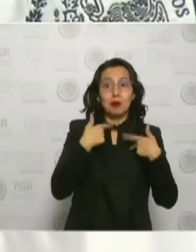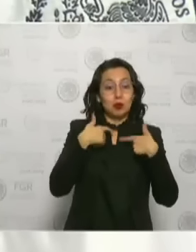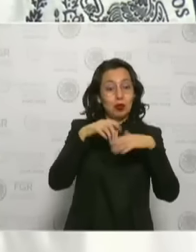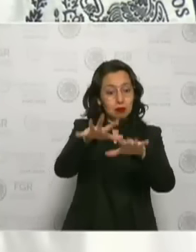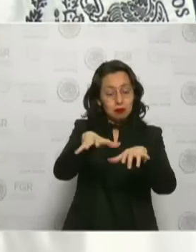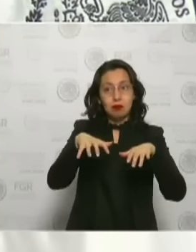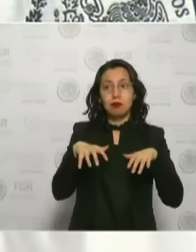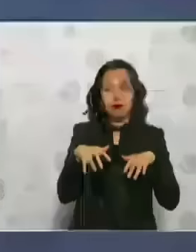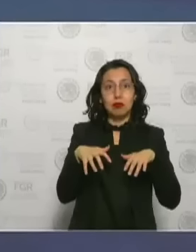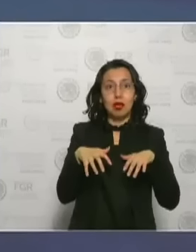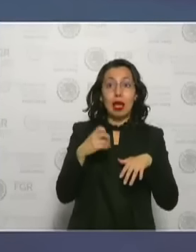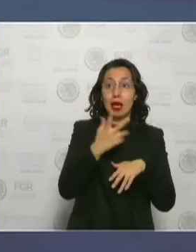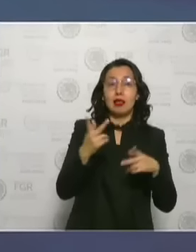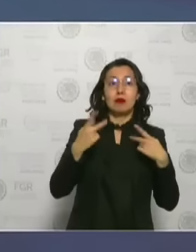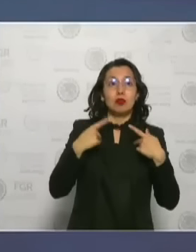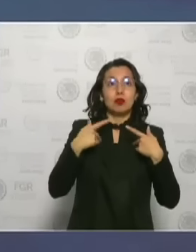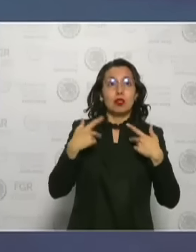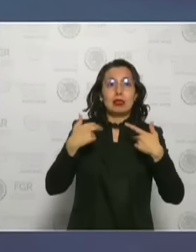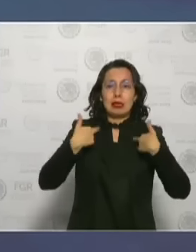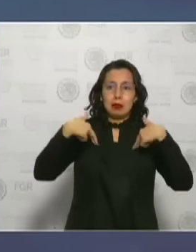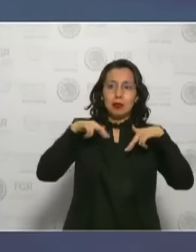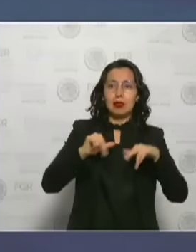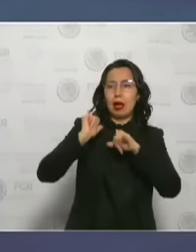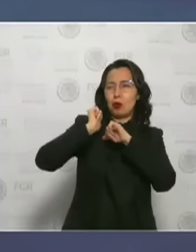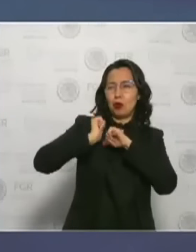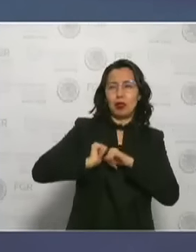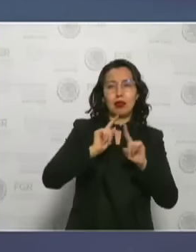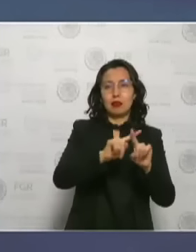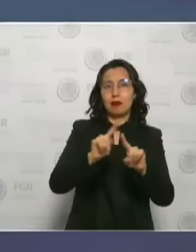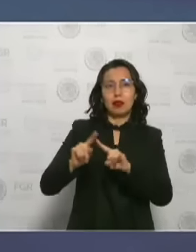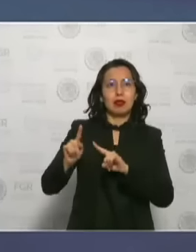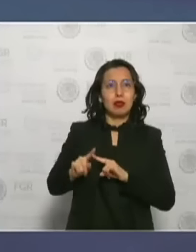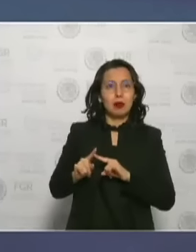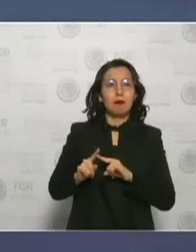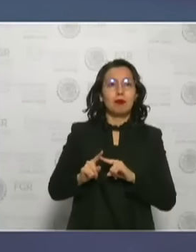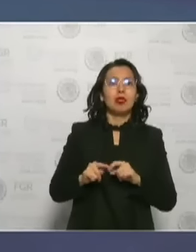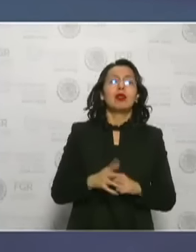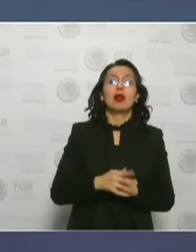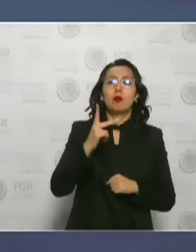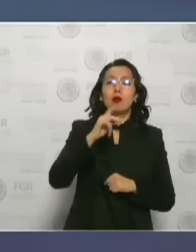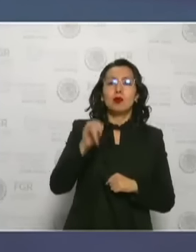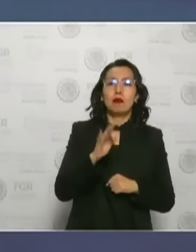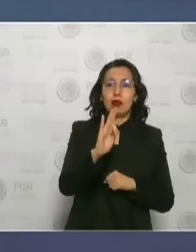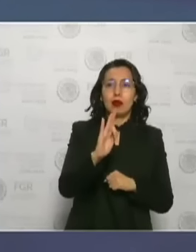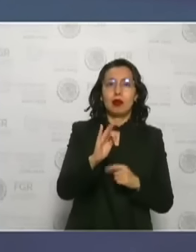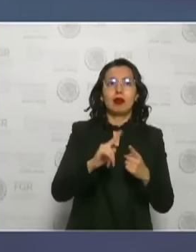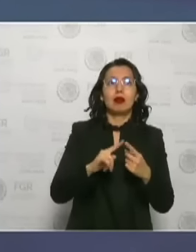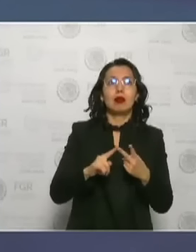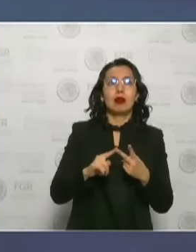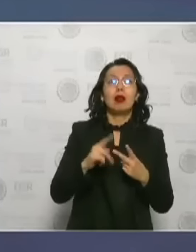representan a los tres niveles de gobierno, el poder judicial federal, los poderes judiciales